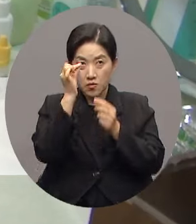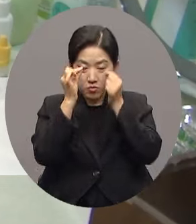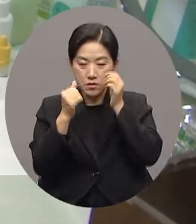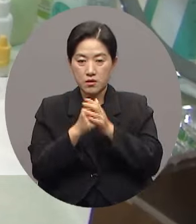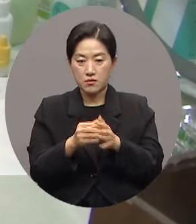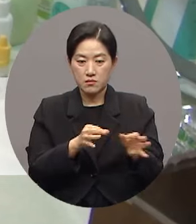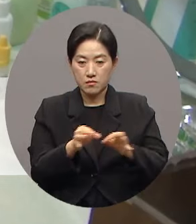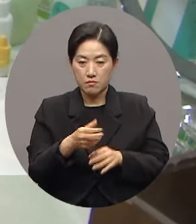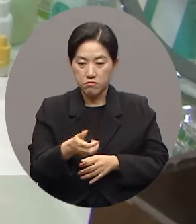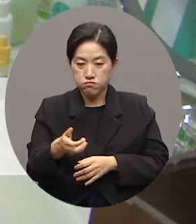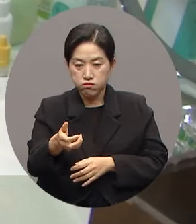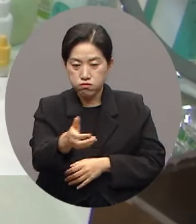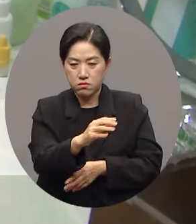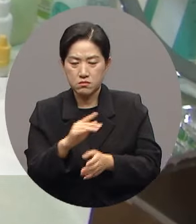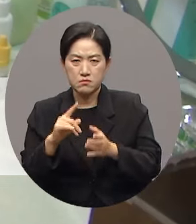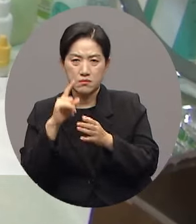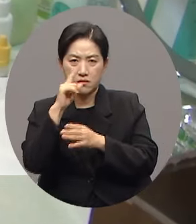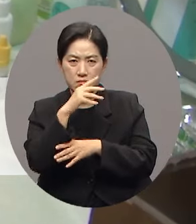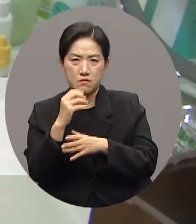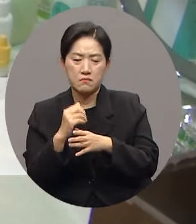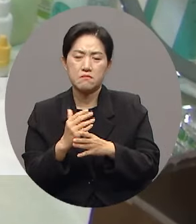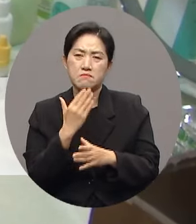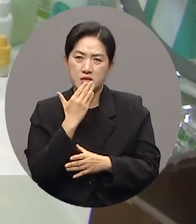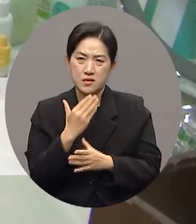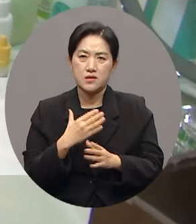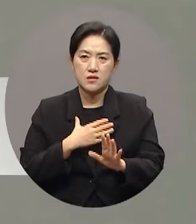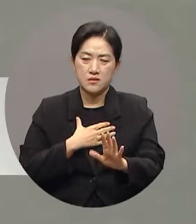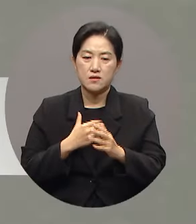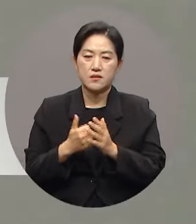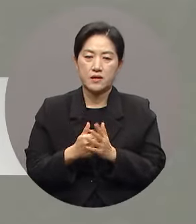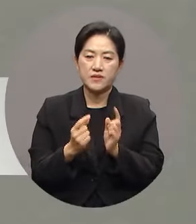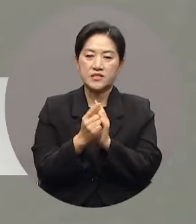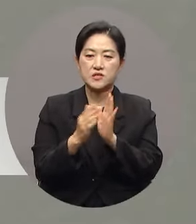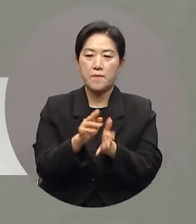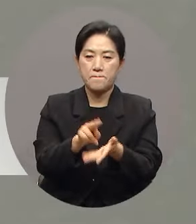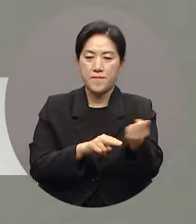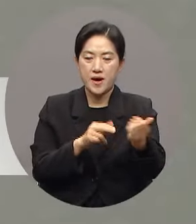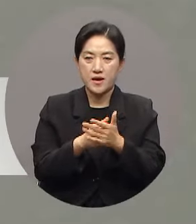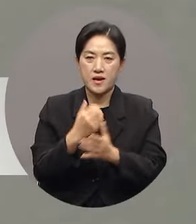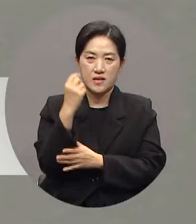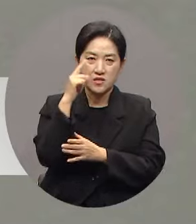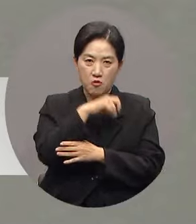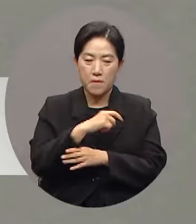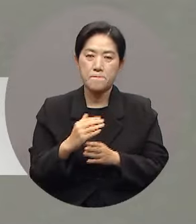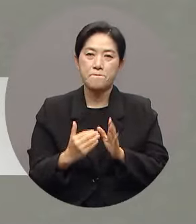헌재는 콘택트렌드는 유통 과정에서 오염이발생할 수 있기 때문에 대면 판매를 통해